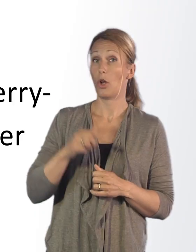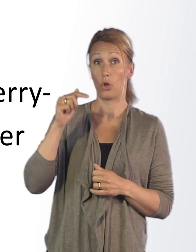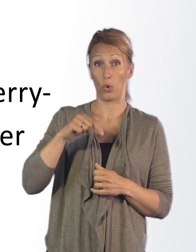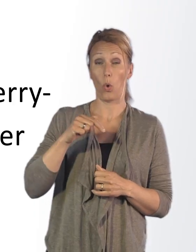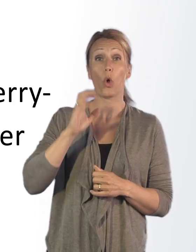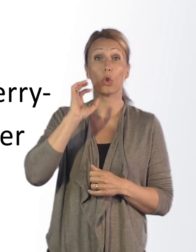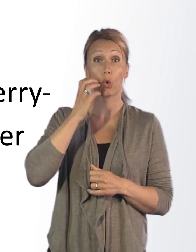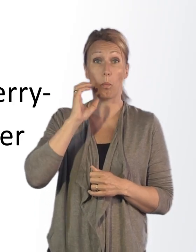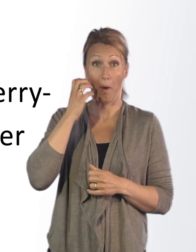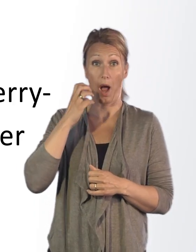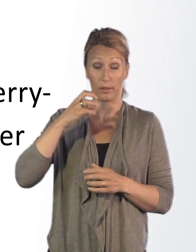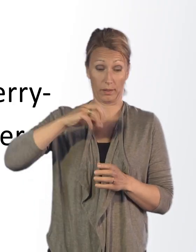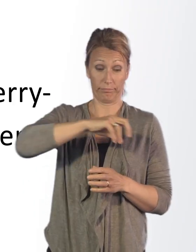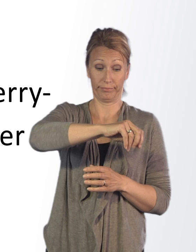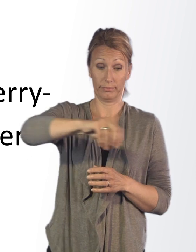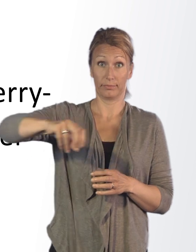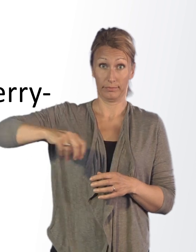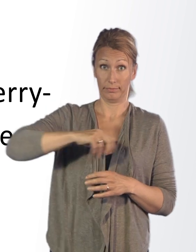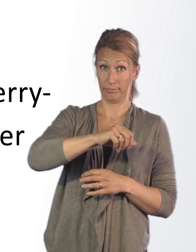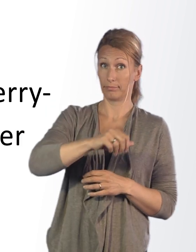Legg i tomatene.